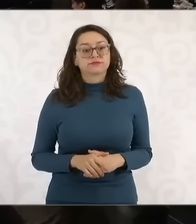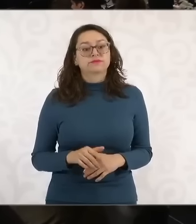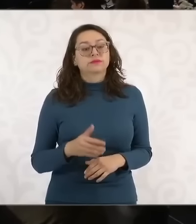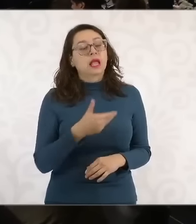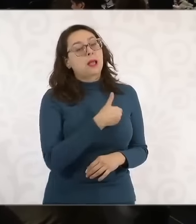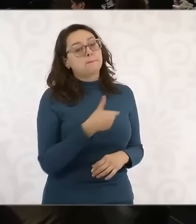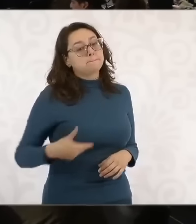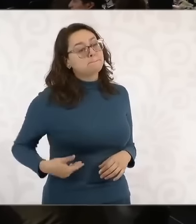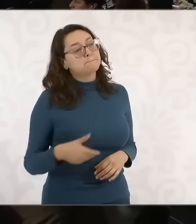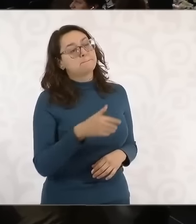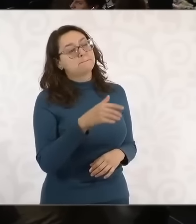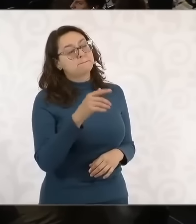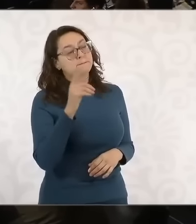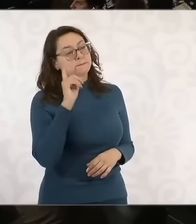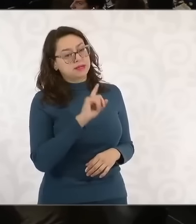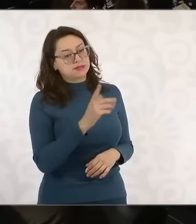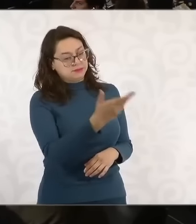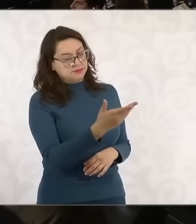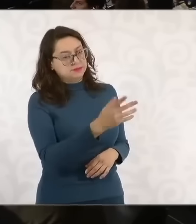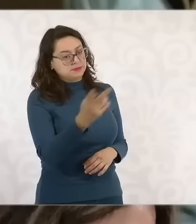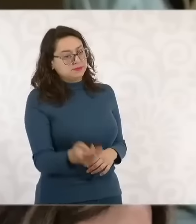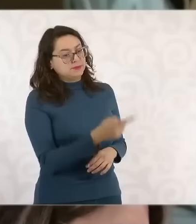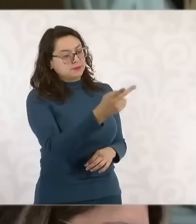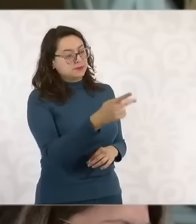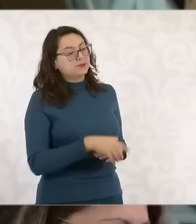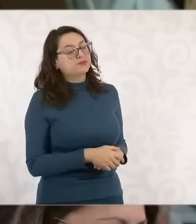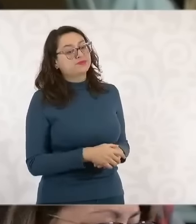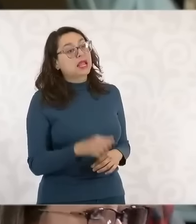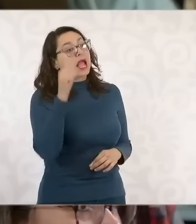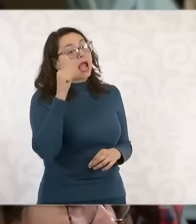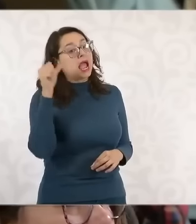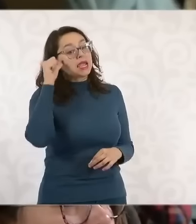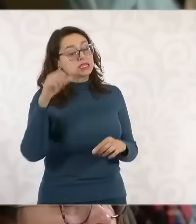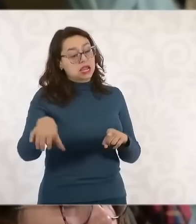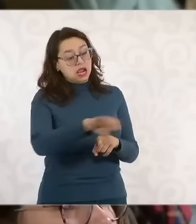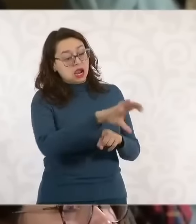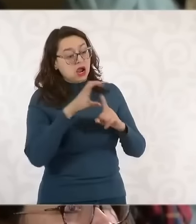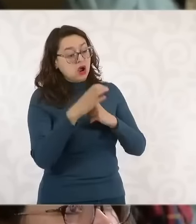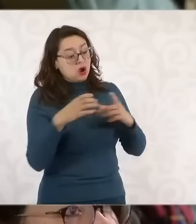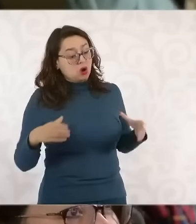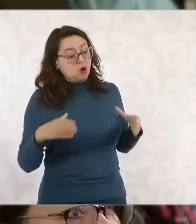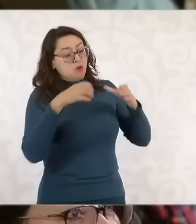Ayer presidenta se reunió con la con la comisión electoral, con la Comisión Presidencial Electoral